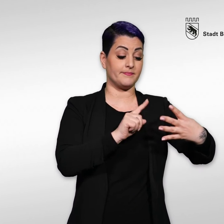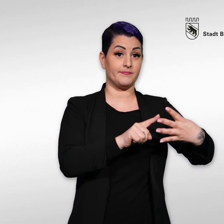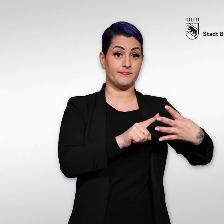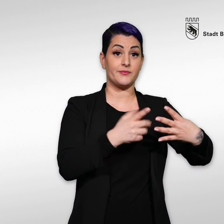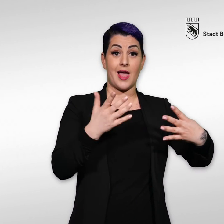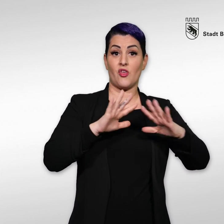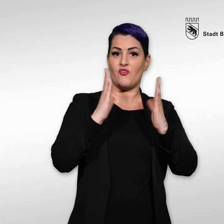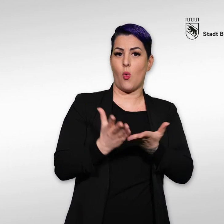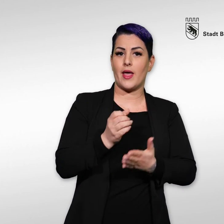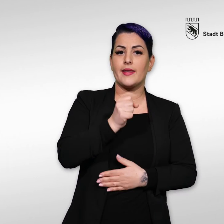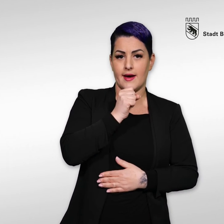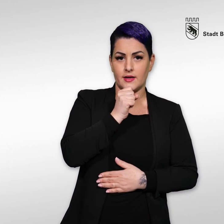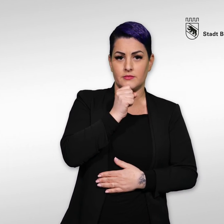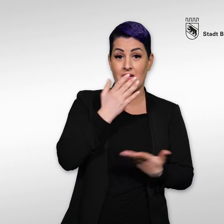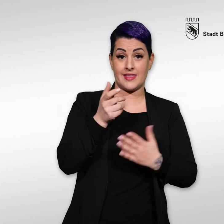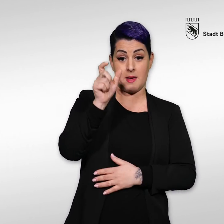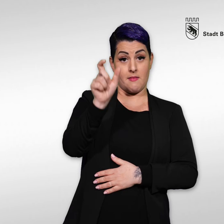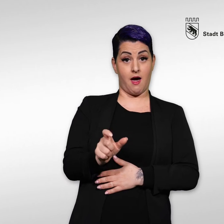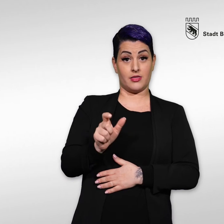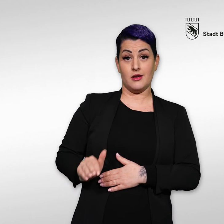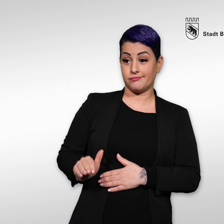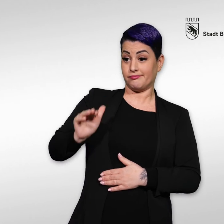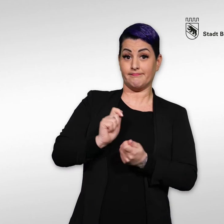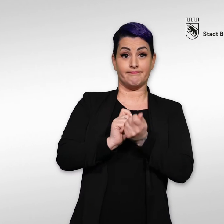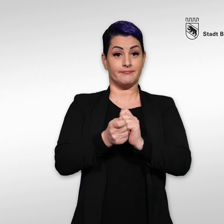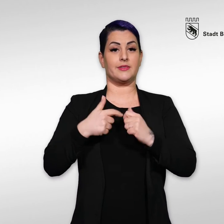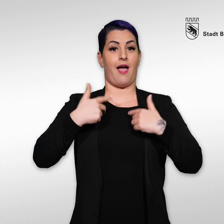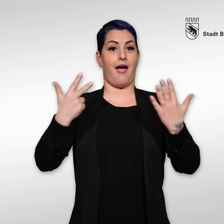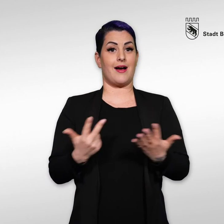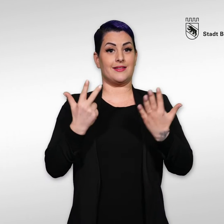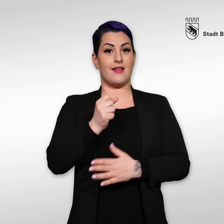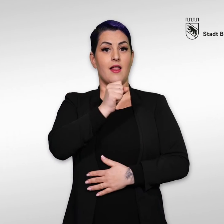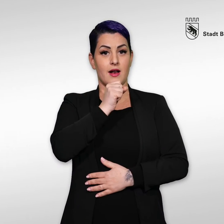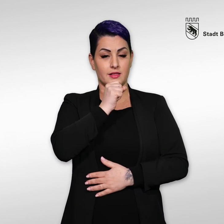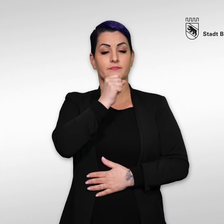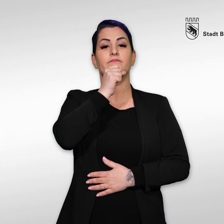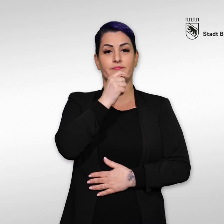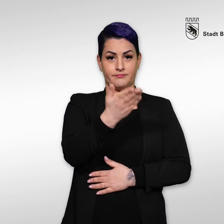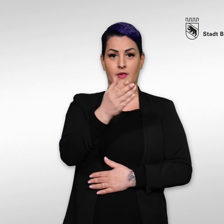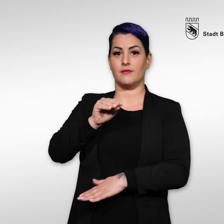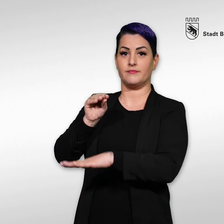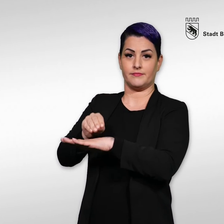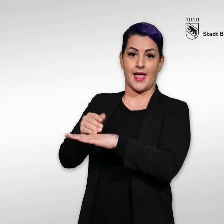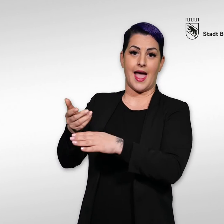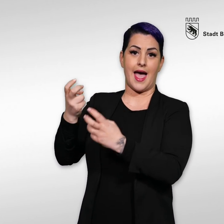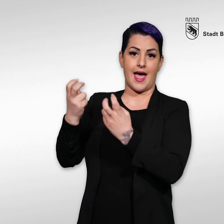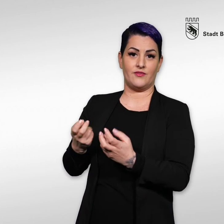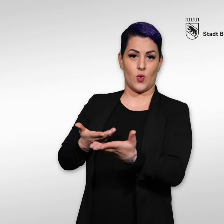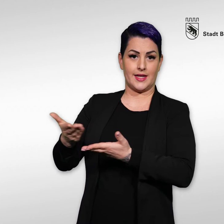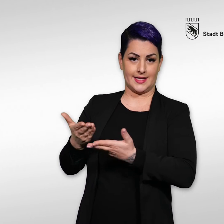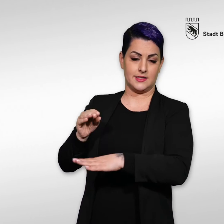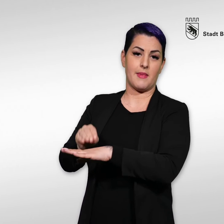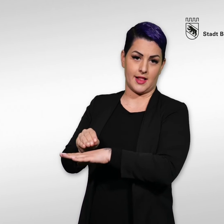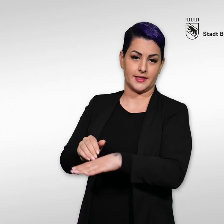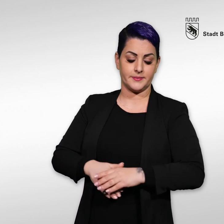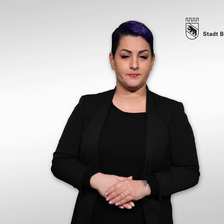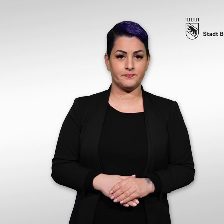Volljährigkeit: Die Einwohnerdienste melden sich, sobald jemand 18 Jahre alt (volljährig) wird.